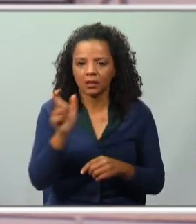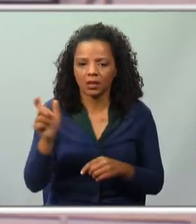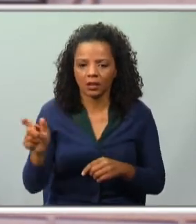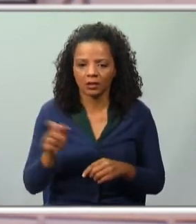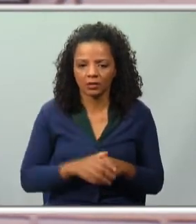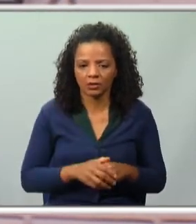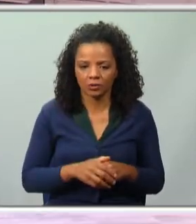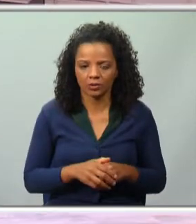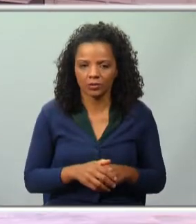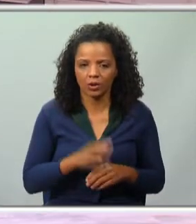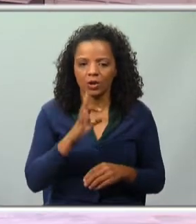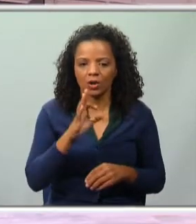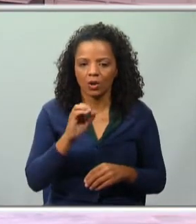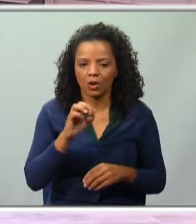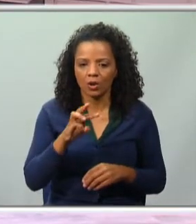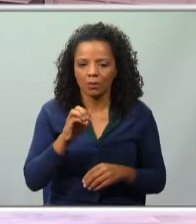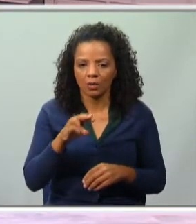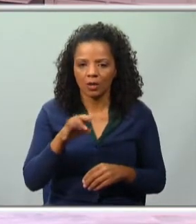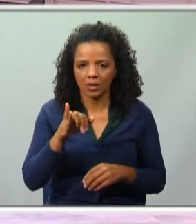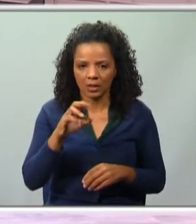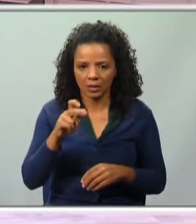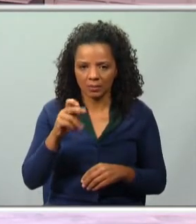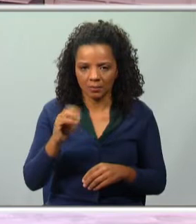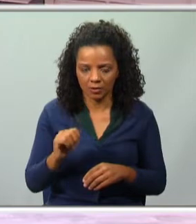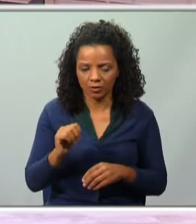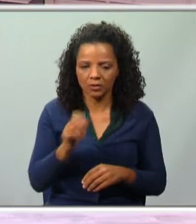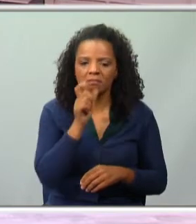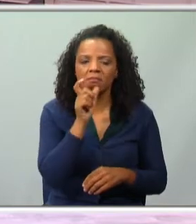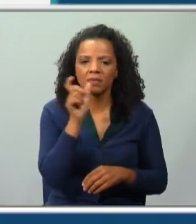homônimas bom então pessoas palavras orgânicas 同音詞好然後人有機的話